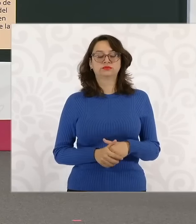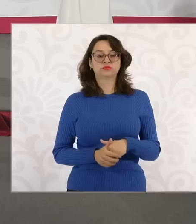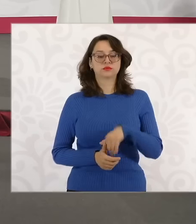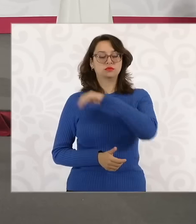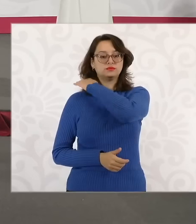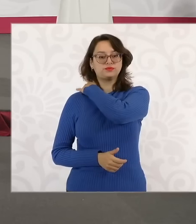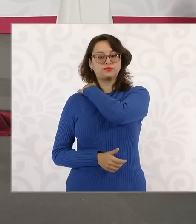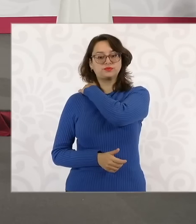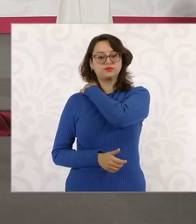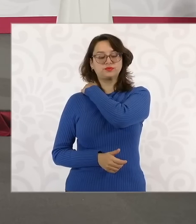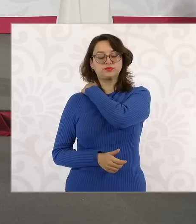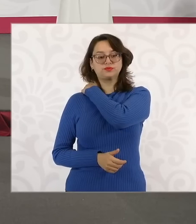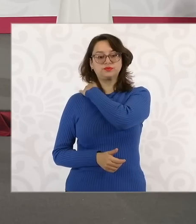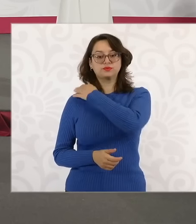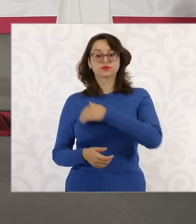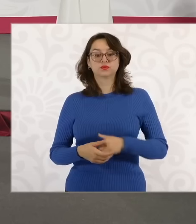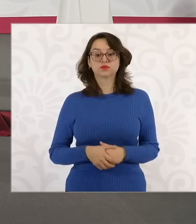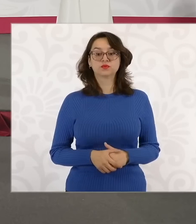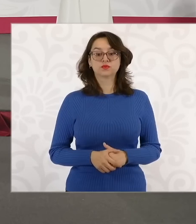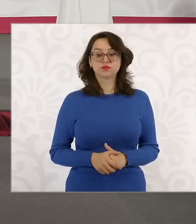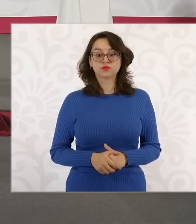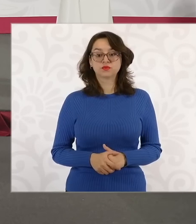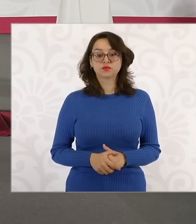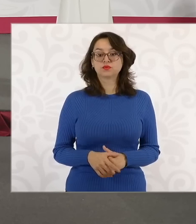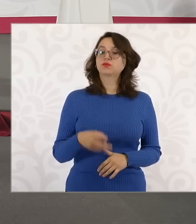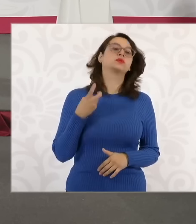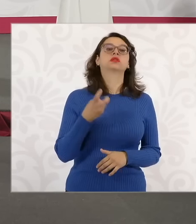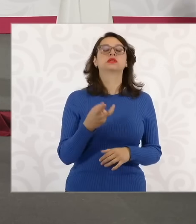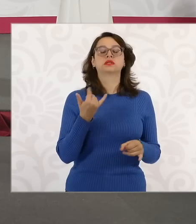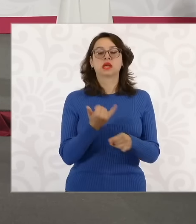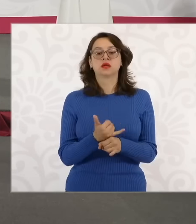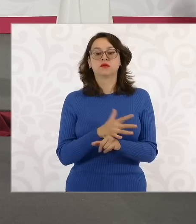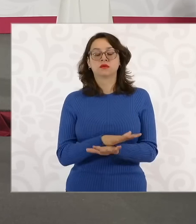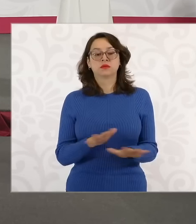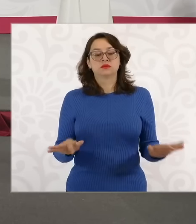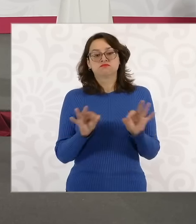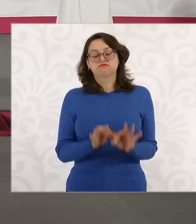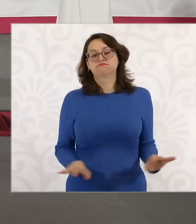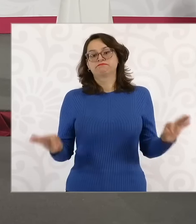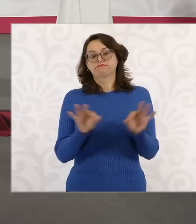de todo estos datos, este esta información nos pareció importante presentarlo. El derecho de